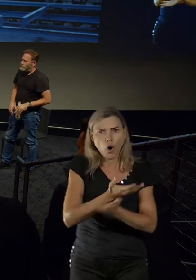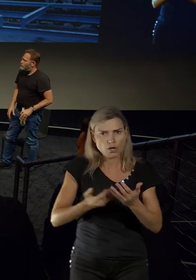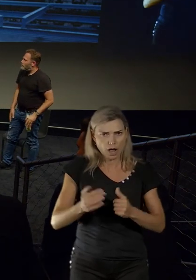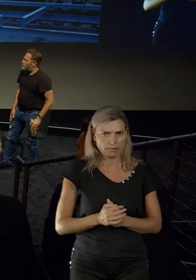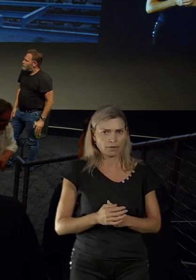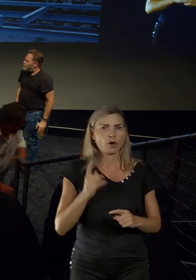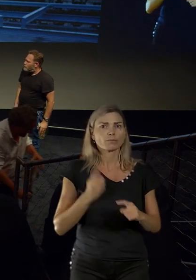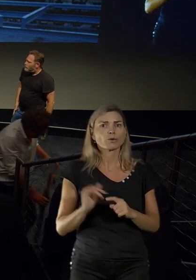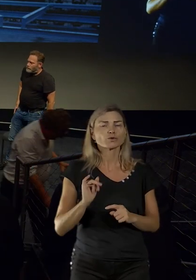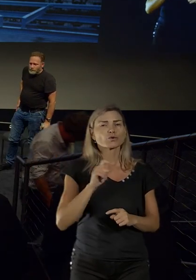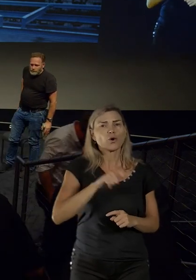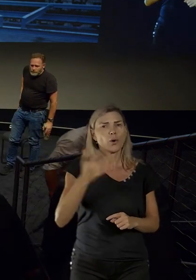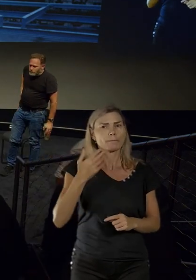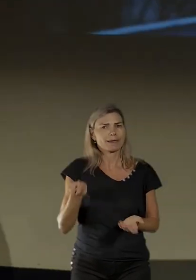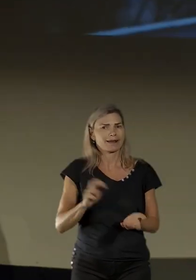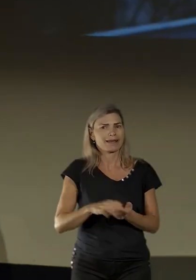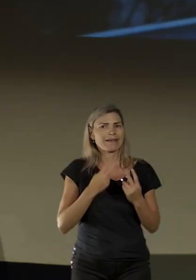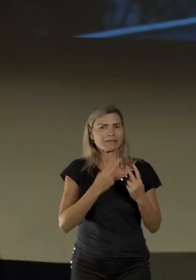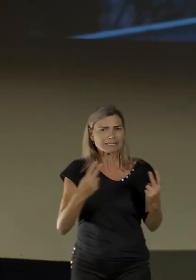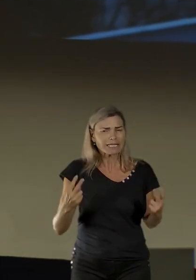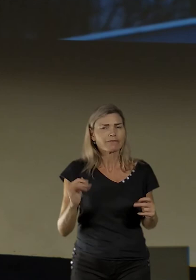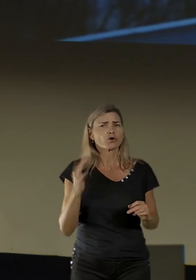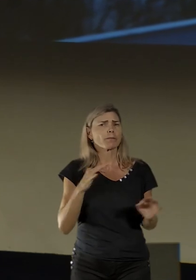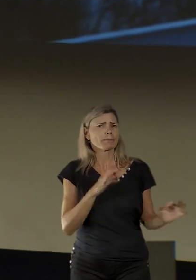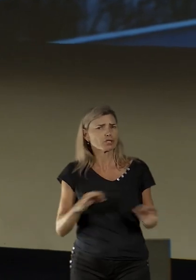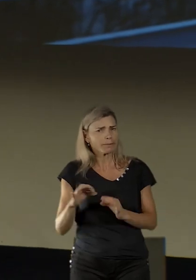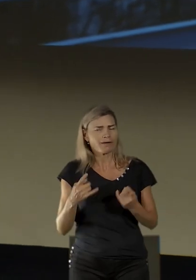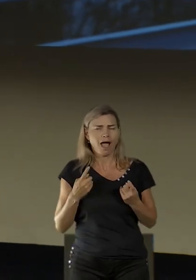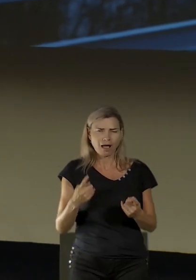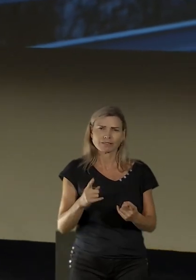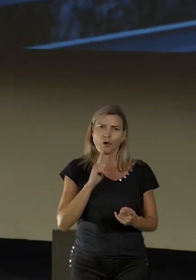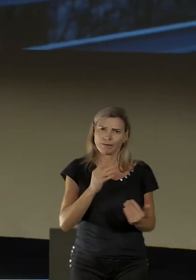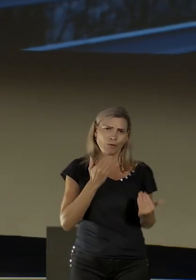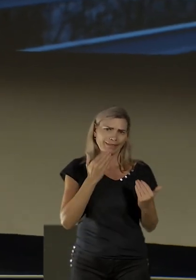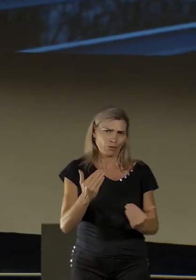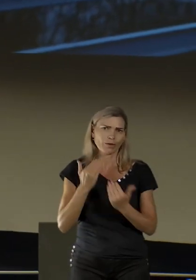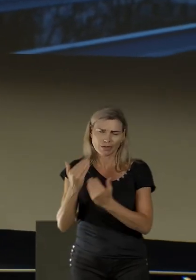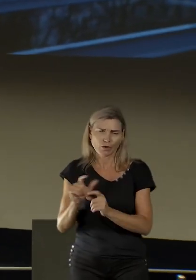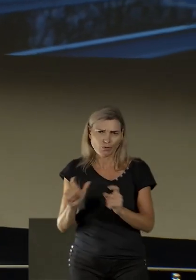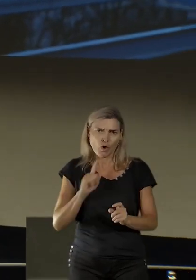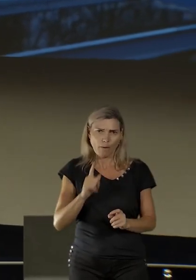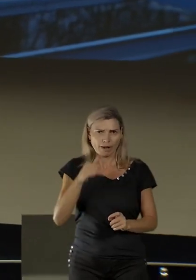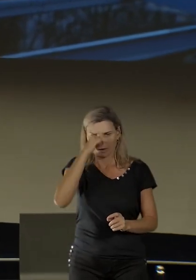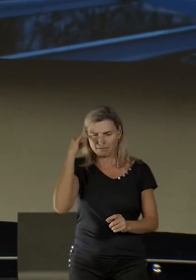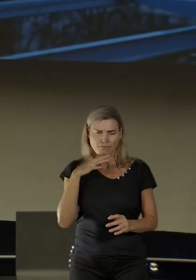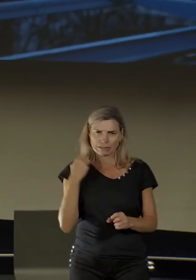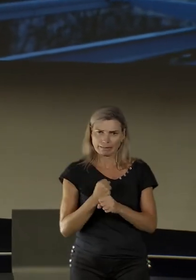na představení plánu a přípravě těchto akcí. Protože to stálo opět spoustu úsilí, podobně jako v roce 2018.